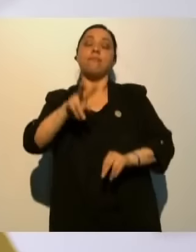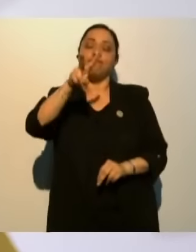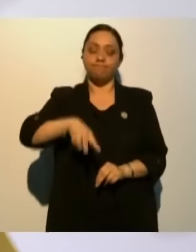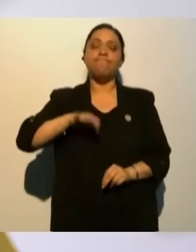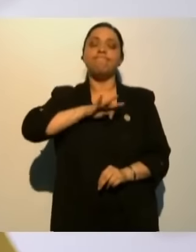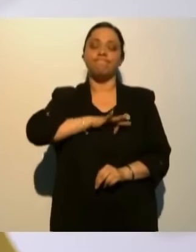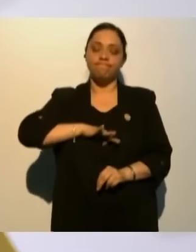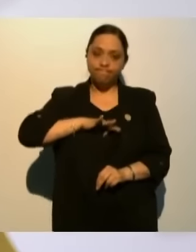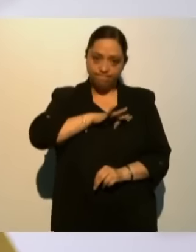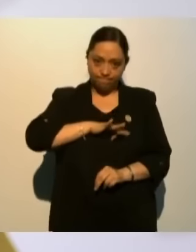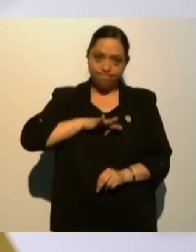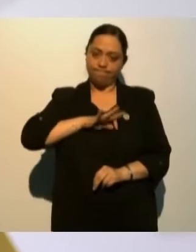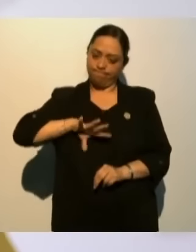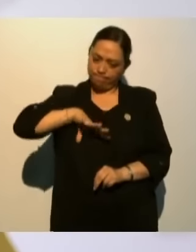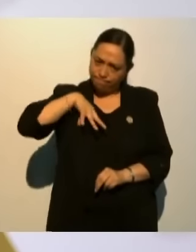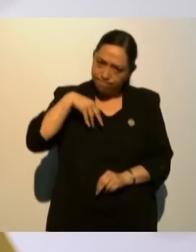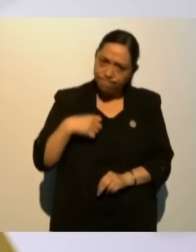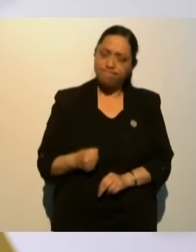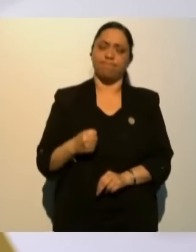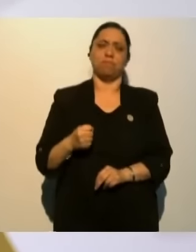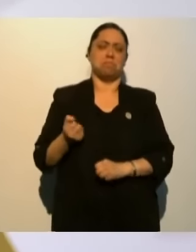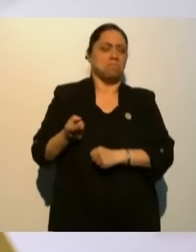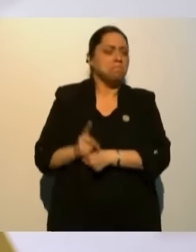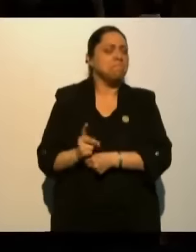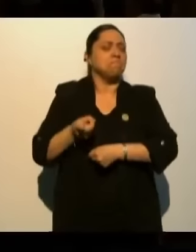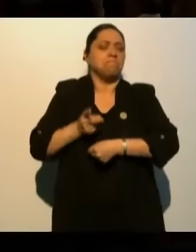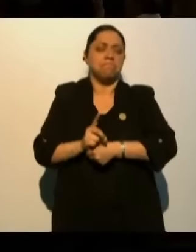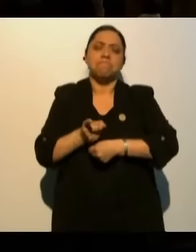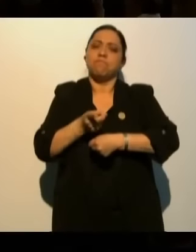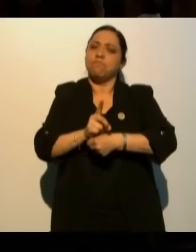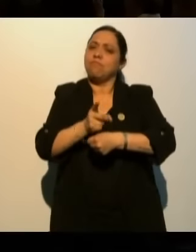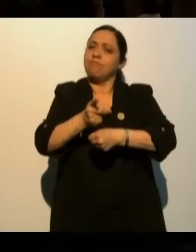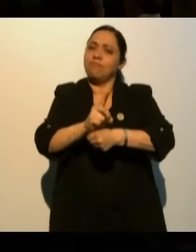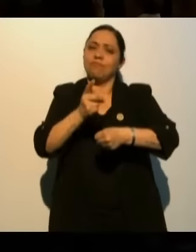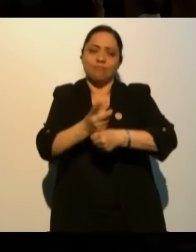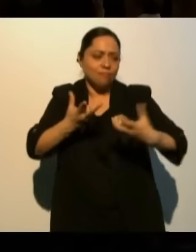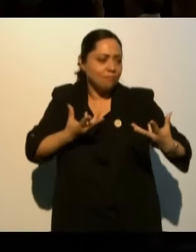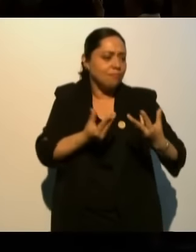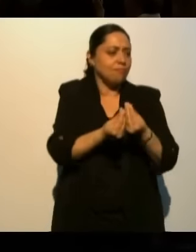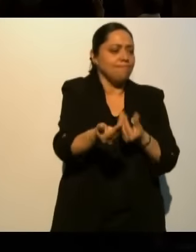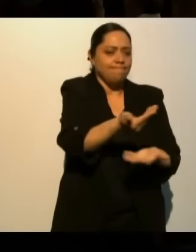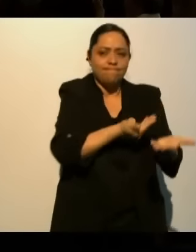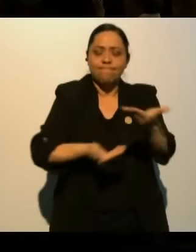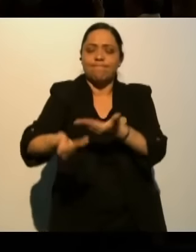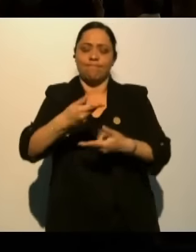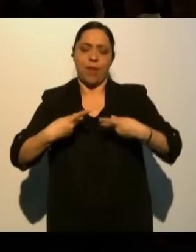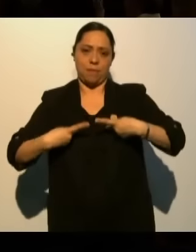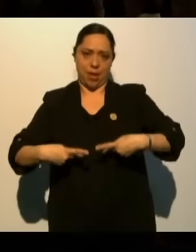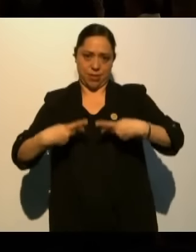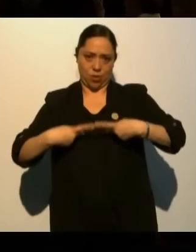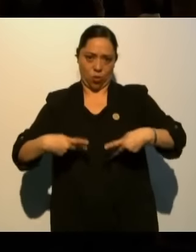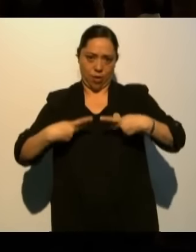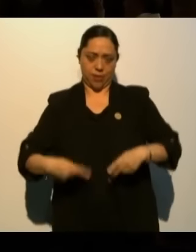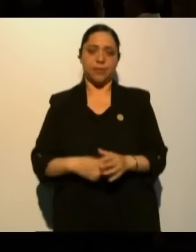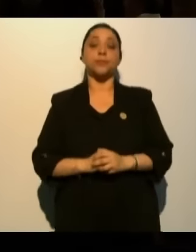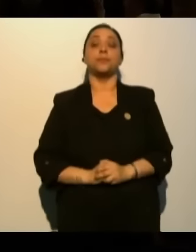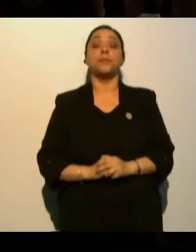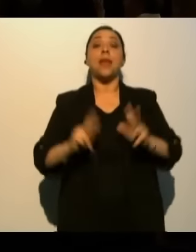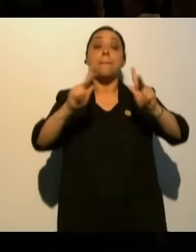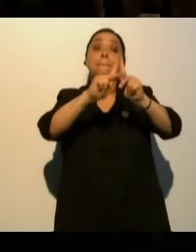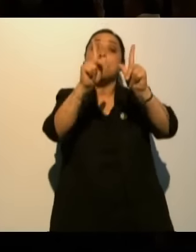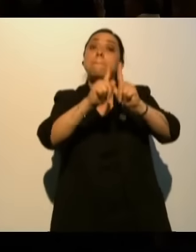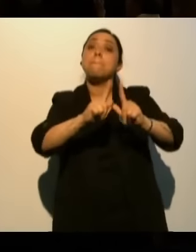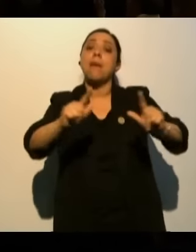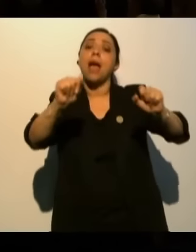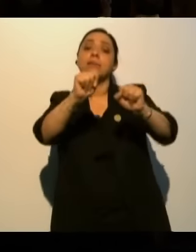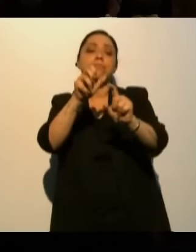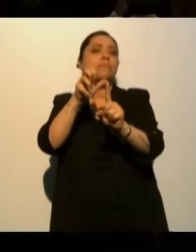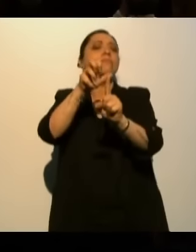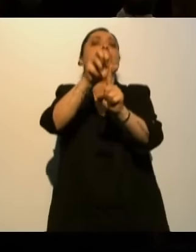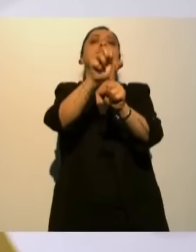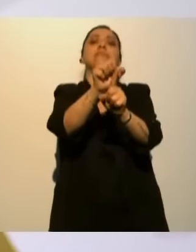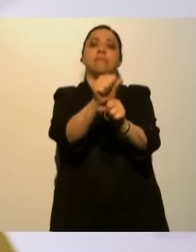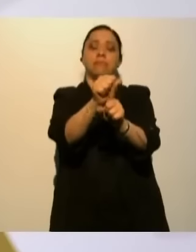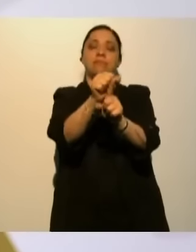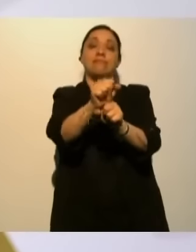el esfuerzo que realizan cada día con la gente la construcción de la paz amerita la participación